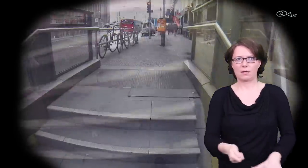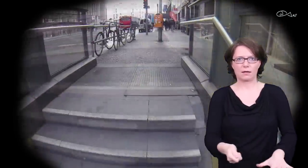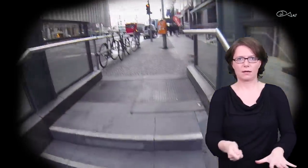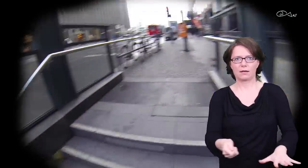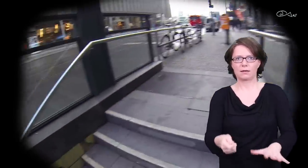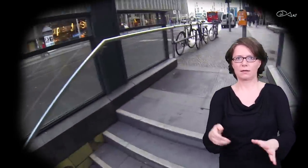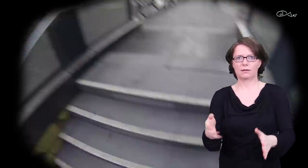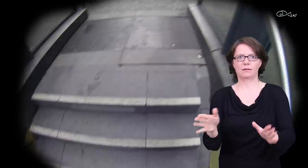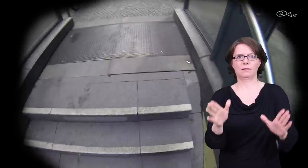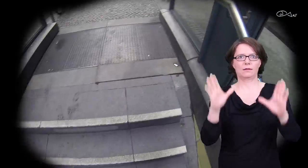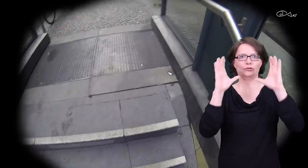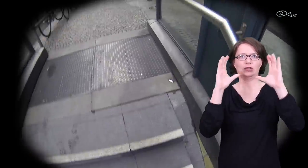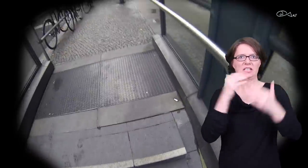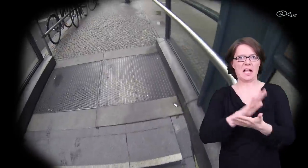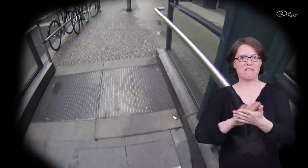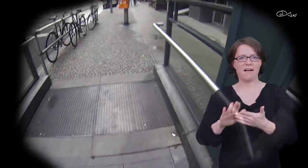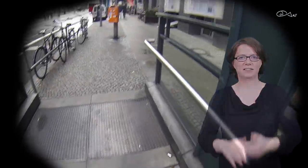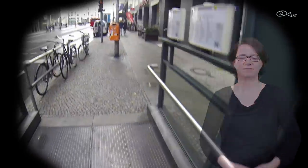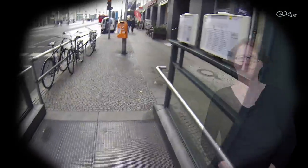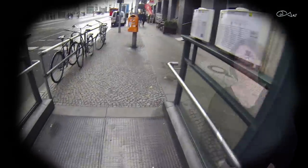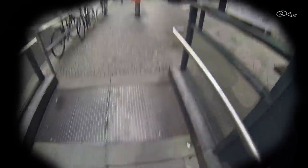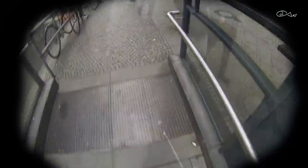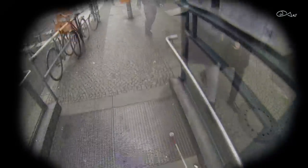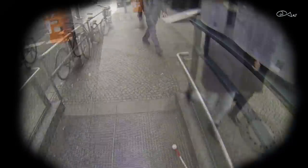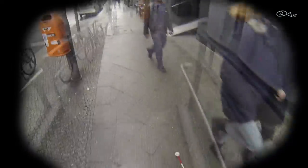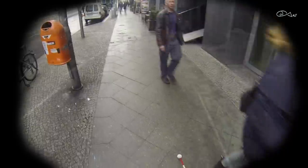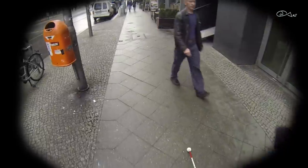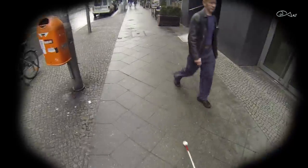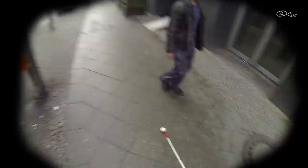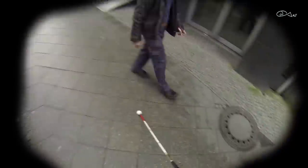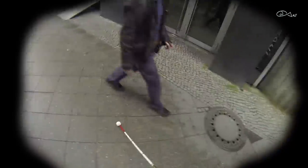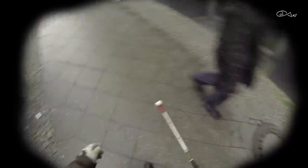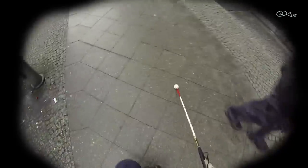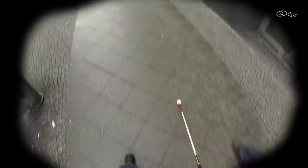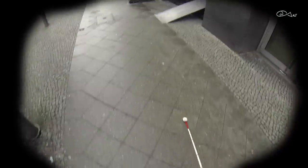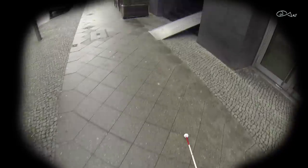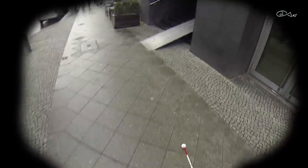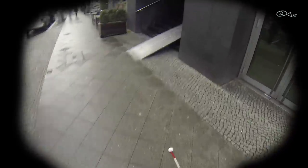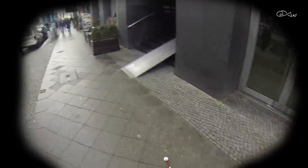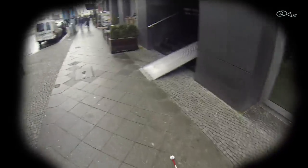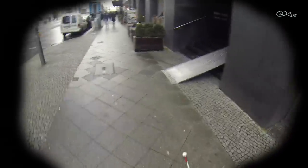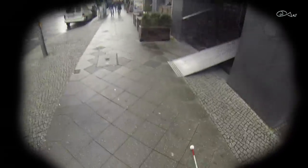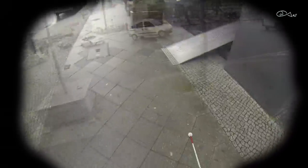Mit dem Usher-Syndrom ist es nicht einfach. (Autos fahren vorbei)